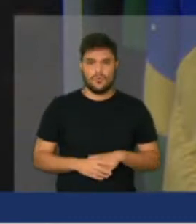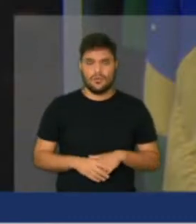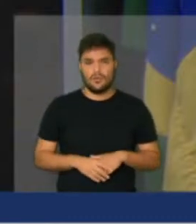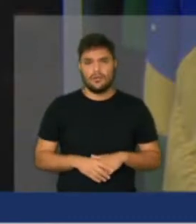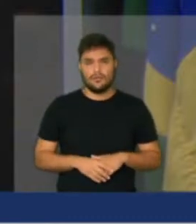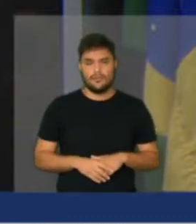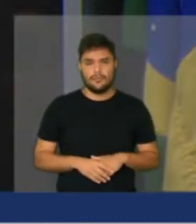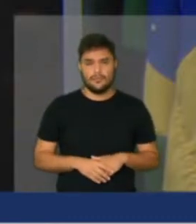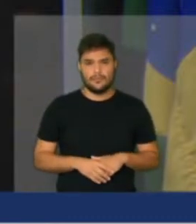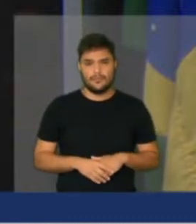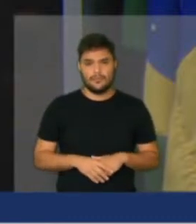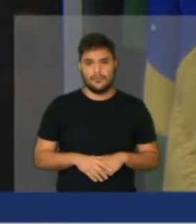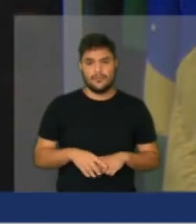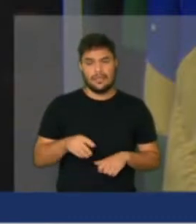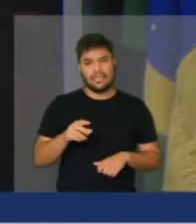DE MIL 570, 600, 700, ENTÃO